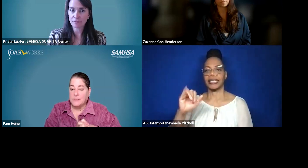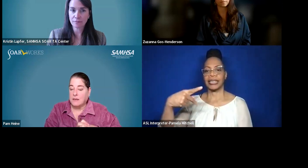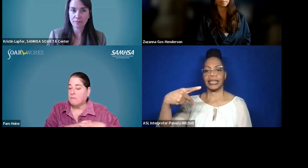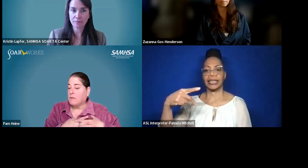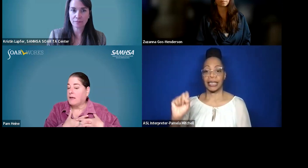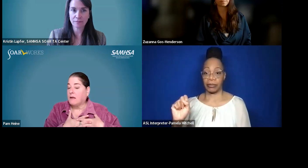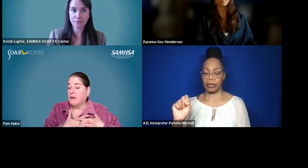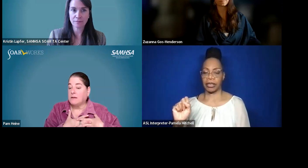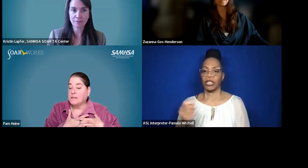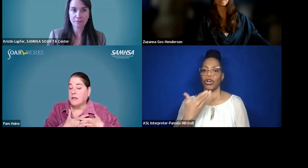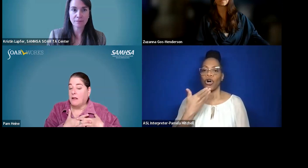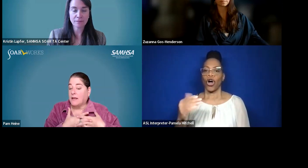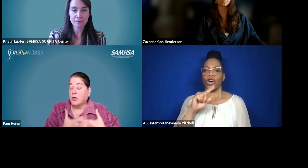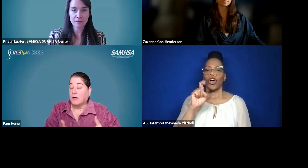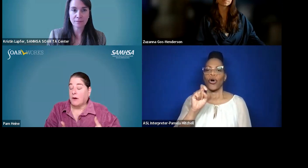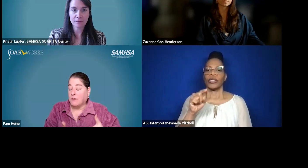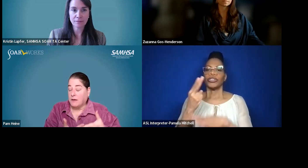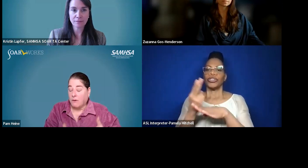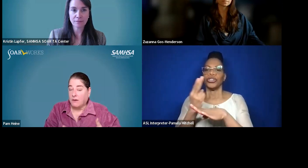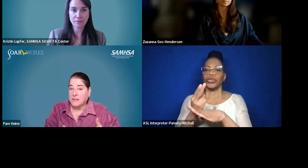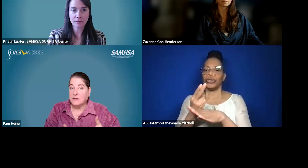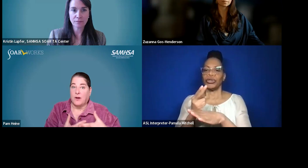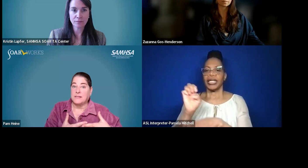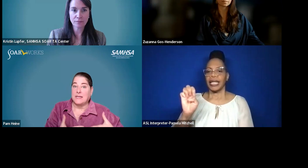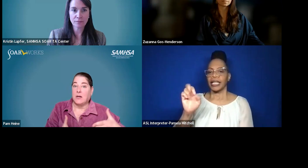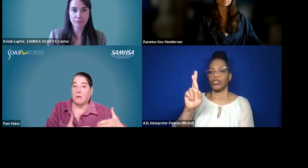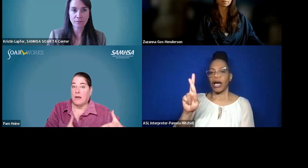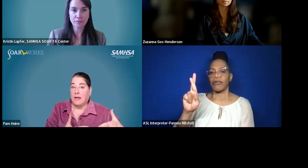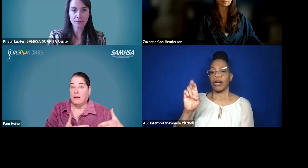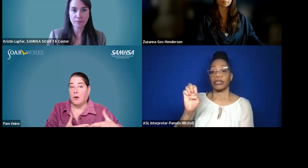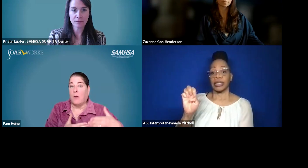sobre el uso de Electronic Records Express o ERE,